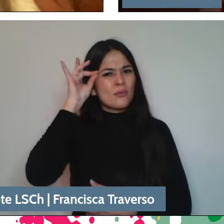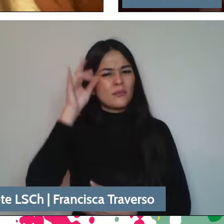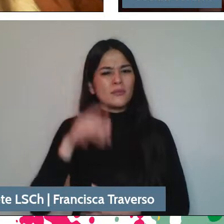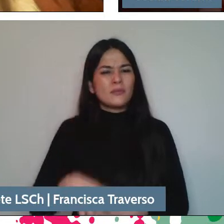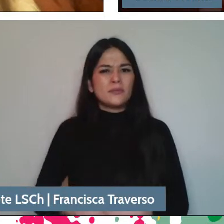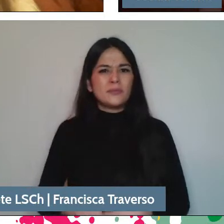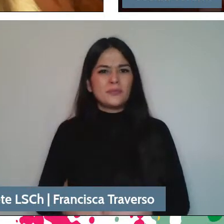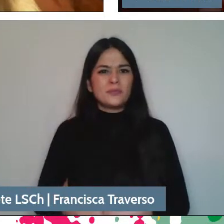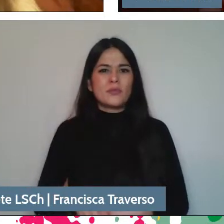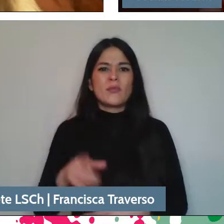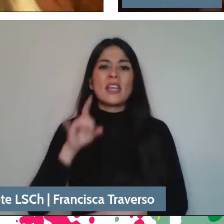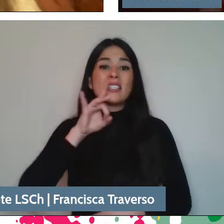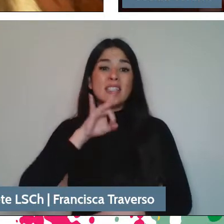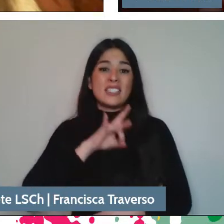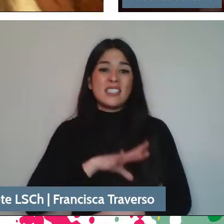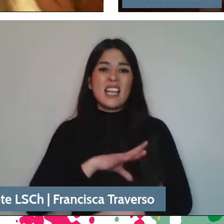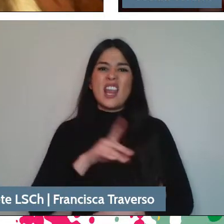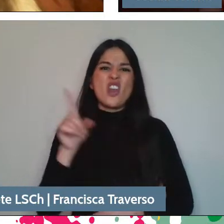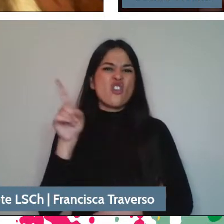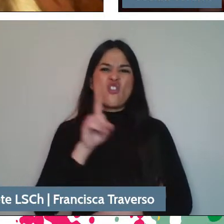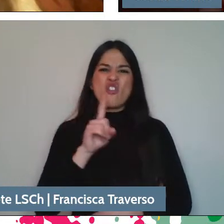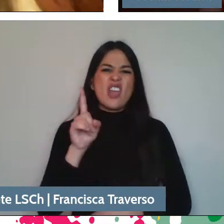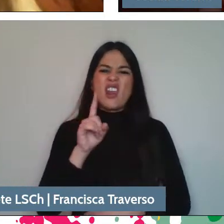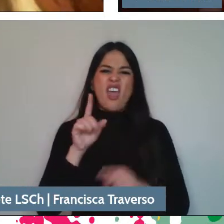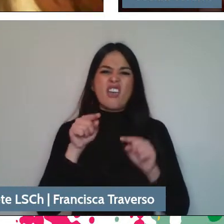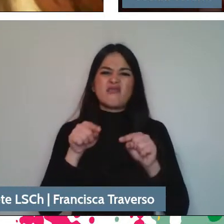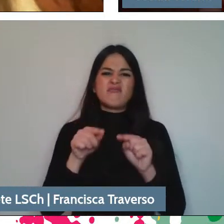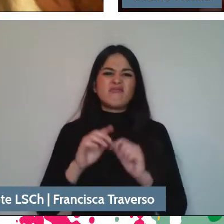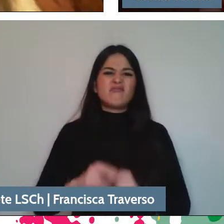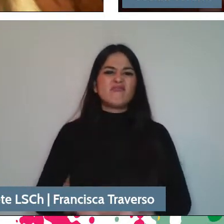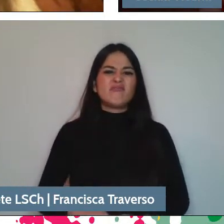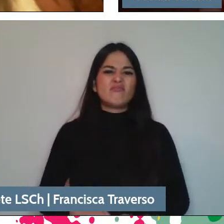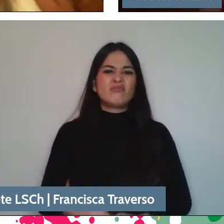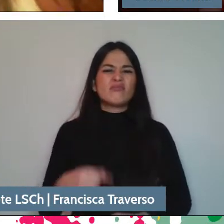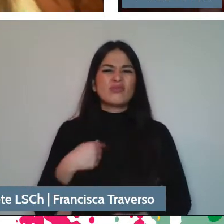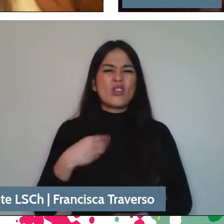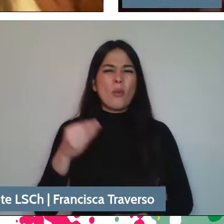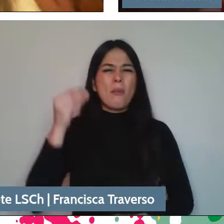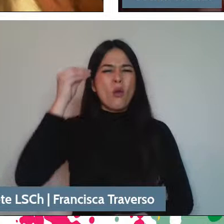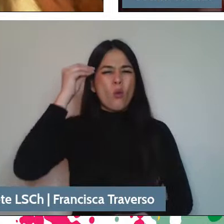Dijiste: "Chile no era así". Yo me acuerdo perfecto de un momento que dijiste eso